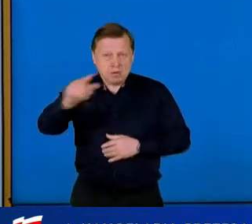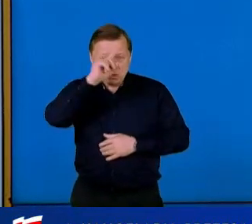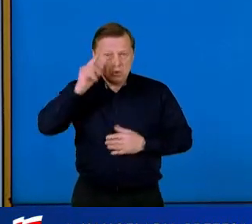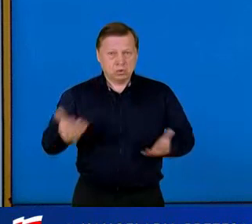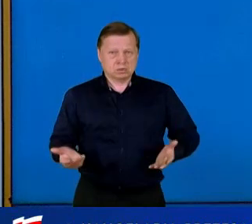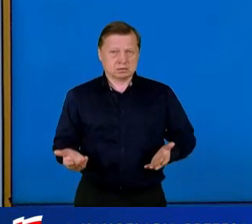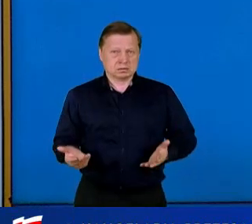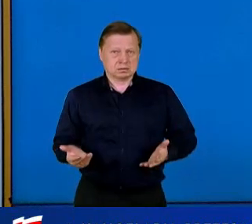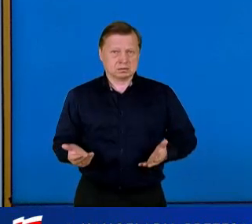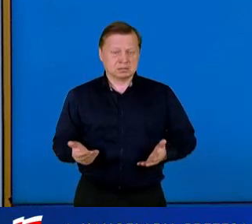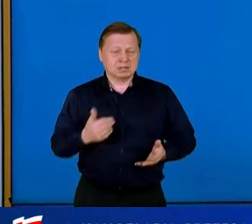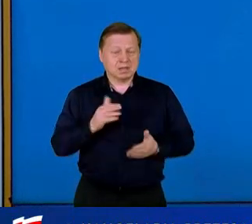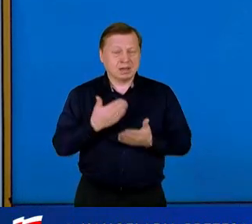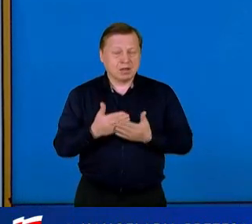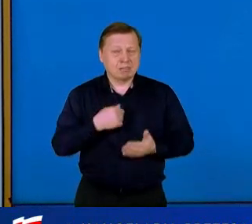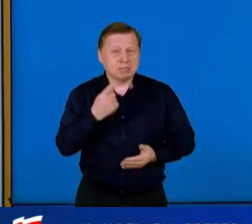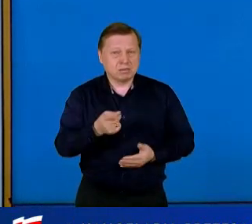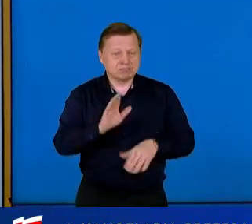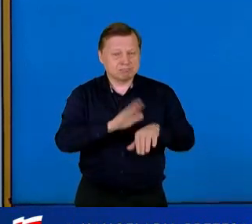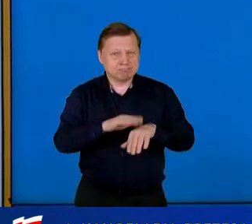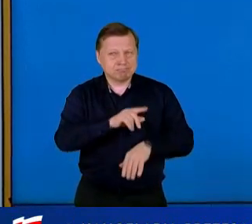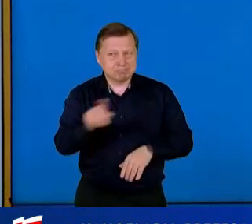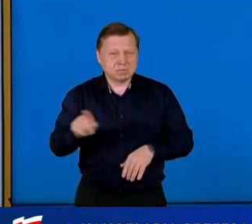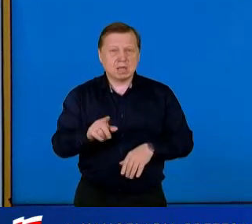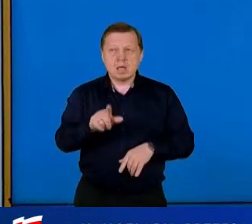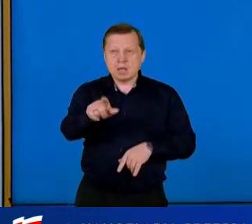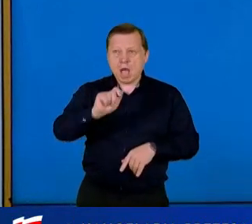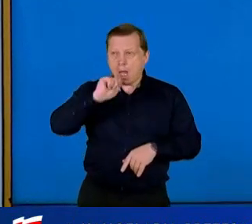Dlatego apeluję także do milczącej większości polskich rodzin,